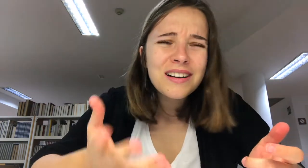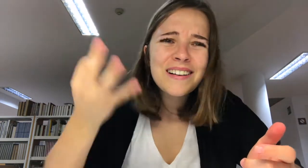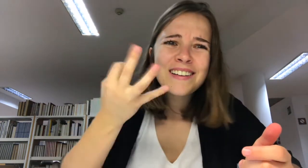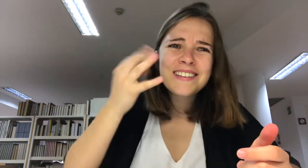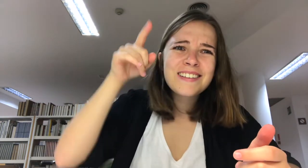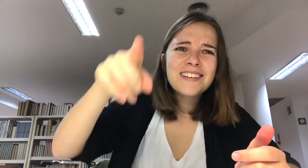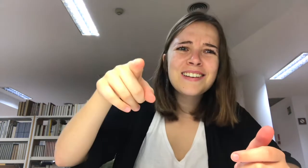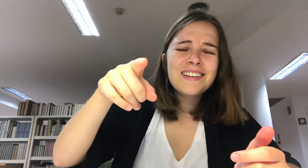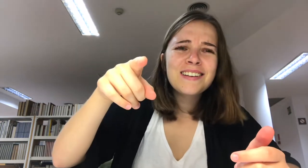¿Qué se organiza allí?